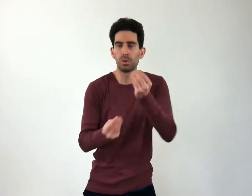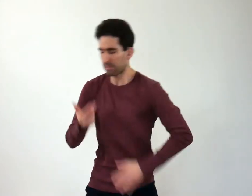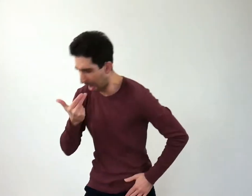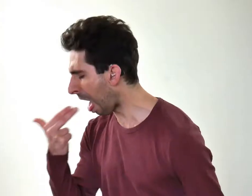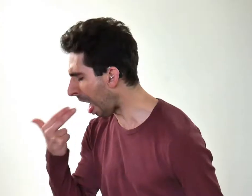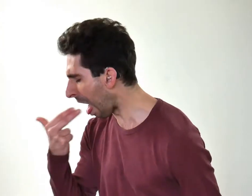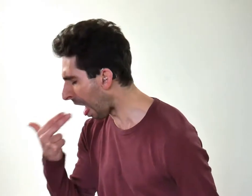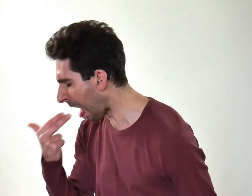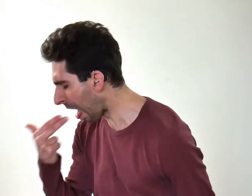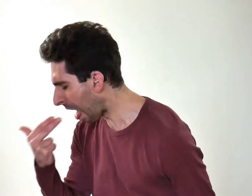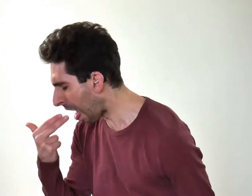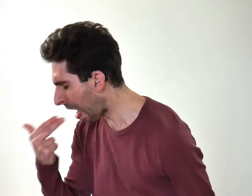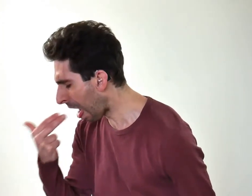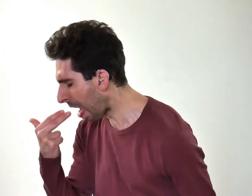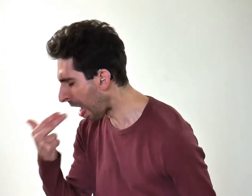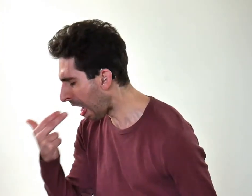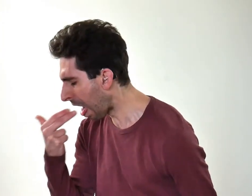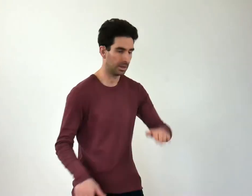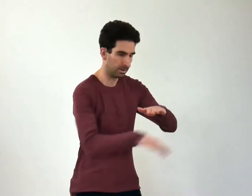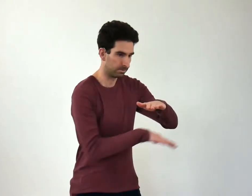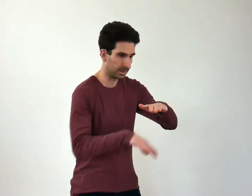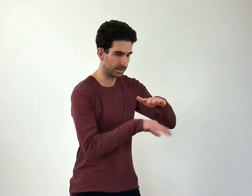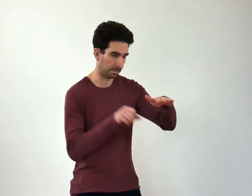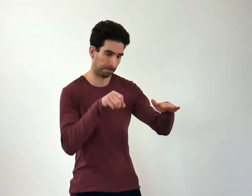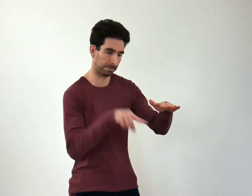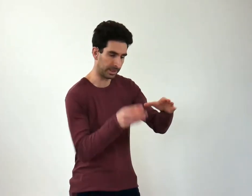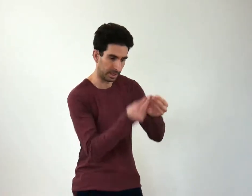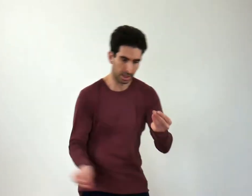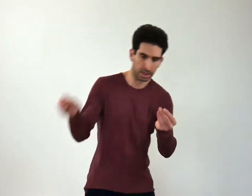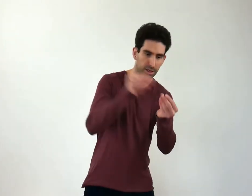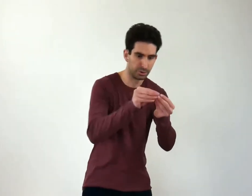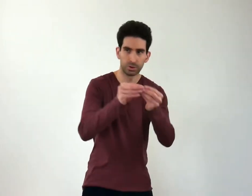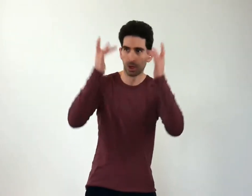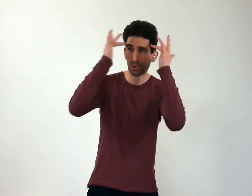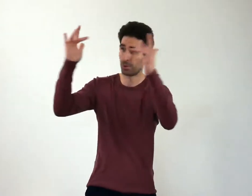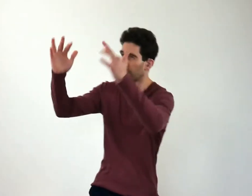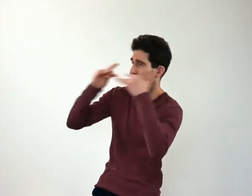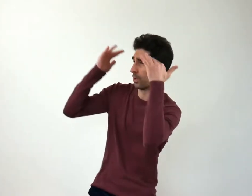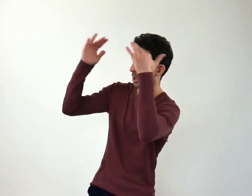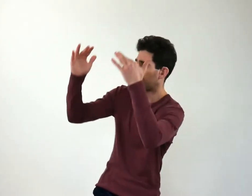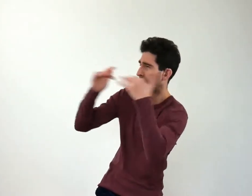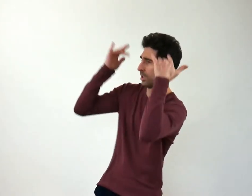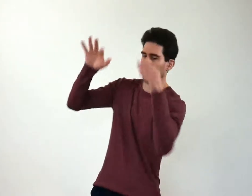*A gerber !* A cette base s'ajoute l'influence culturelle.